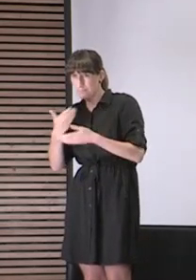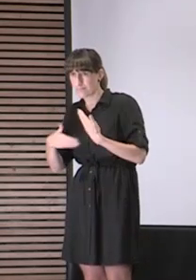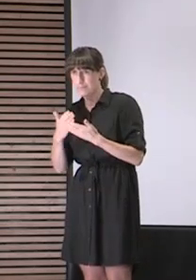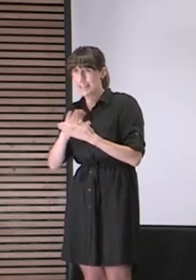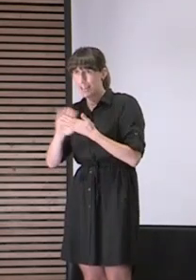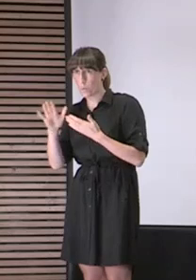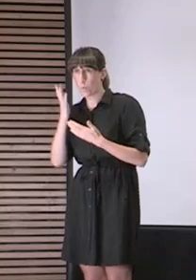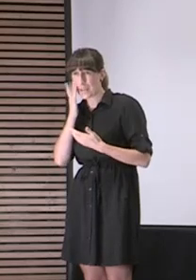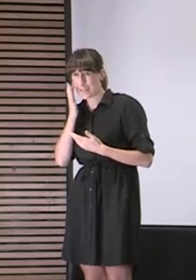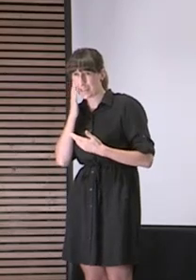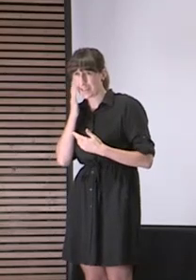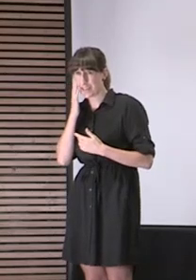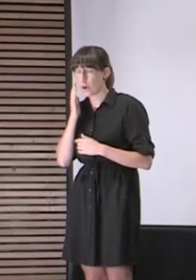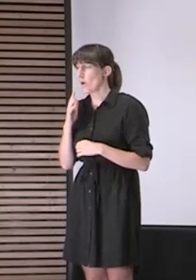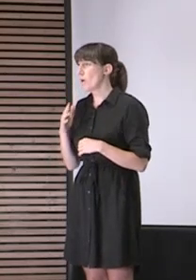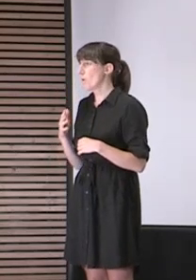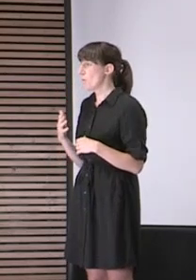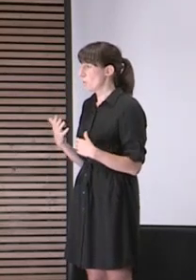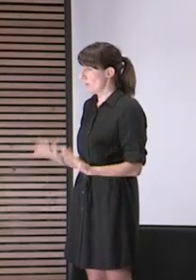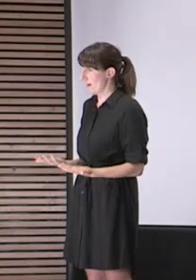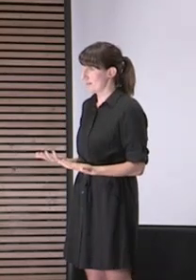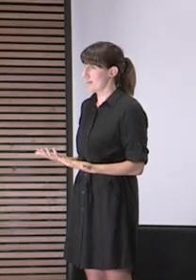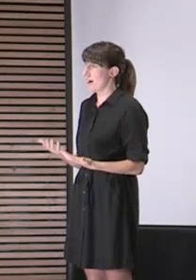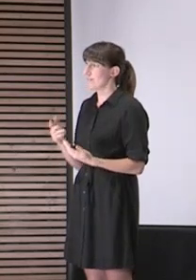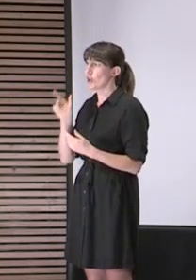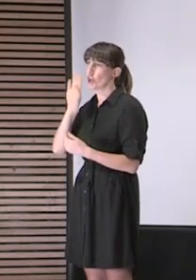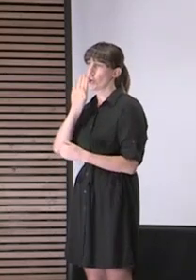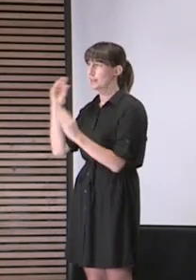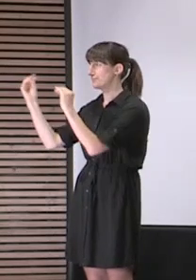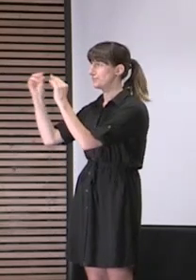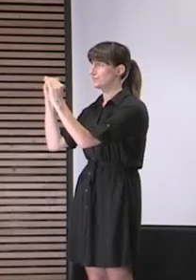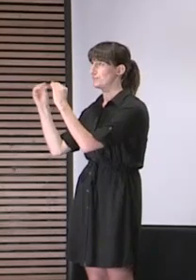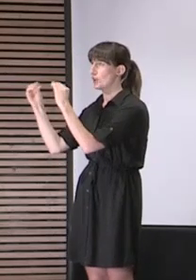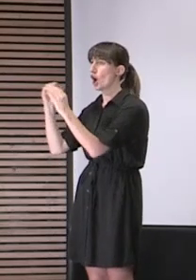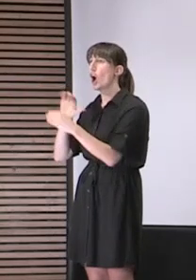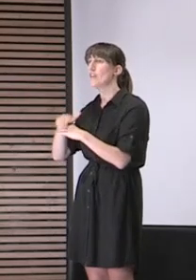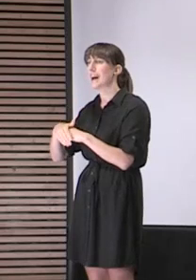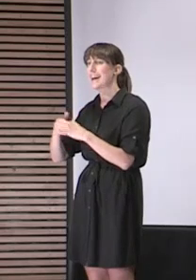hemos dicho. ¿Podrás decirle a